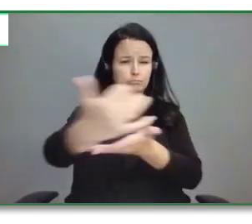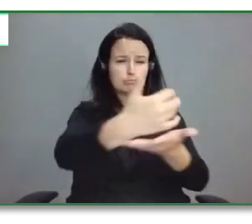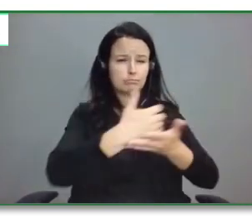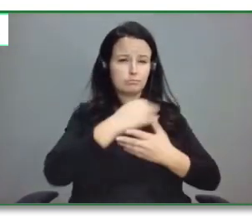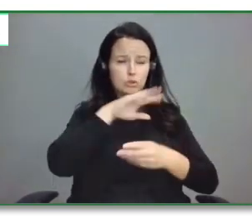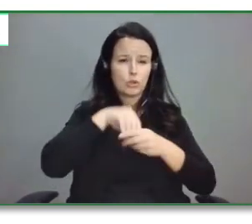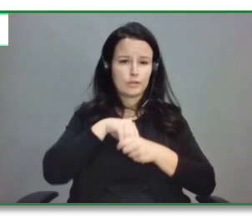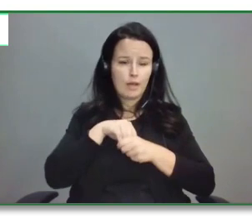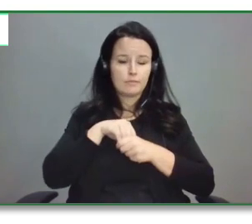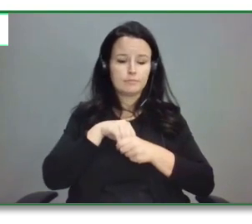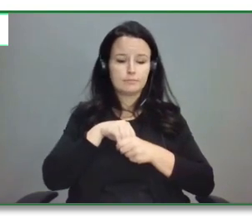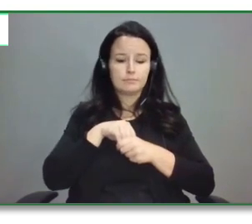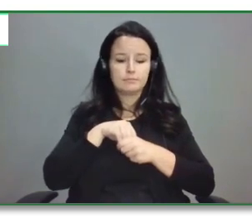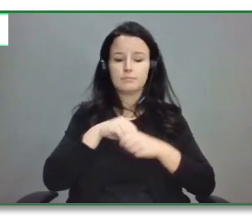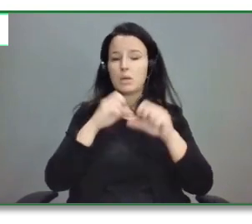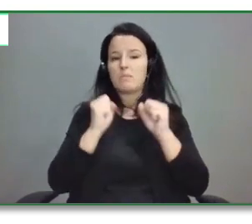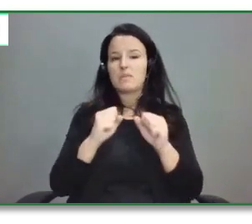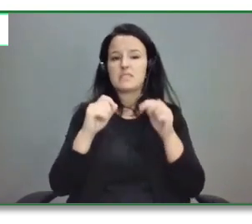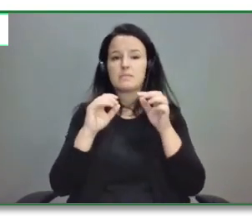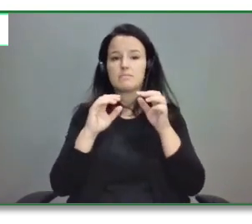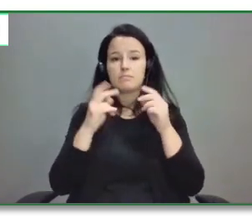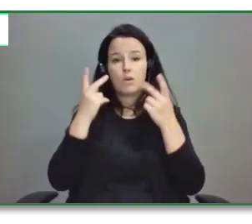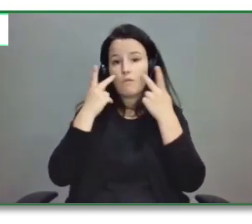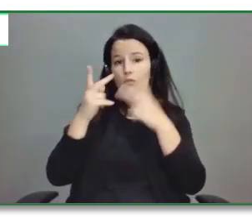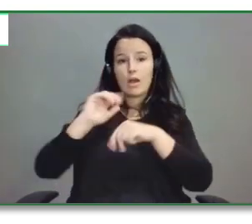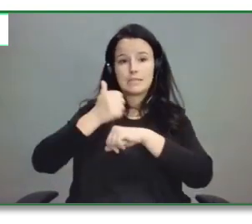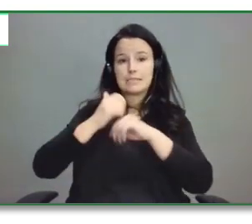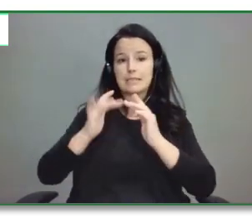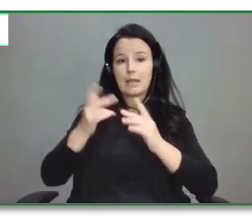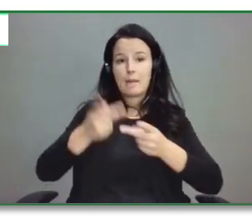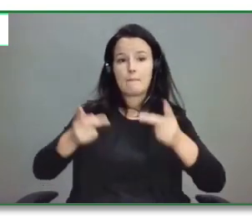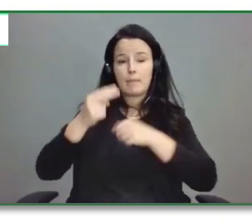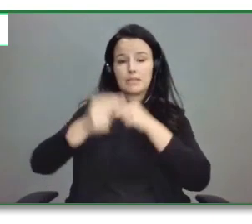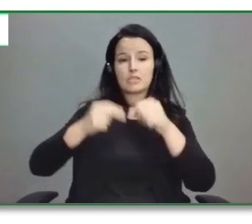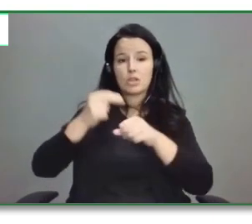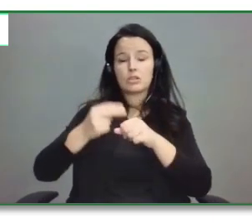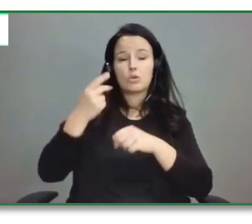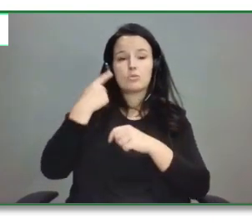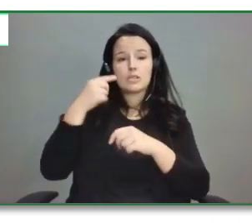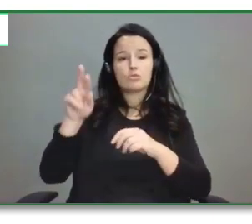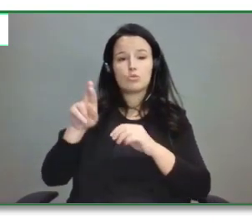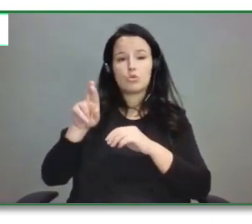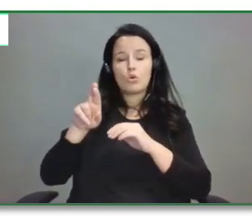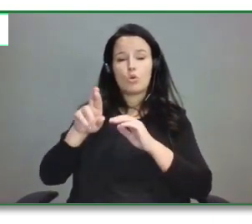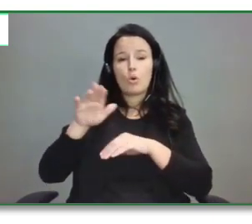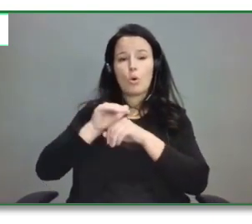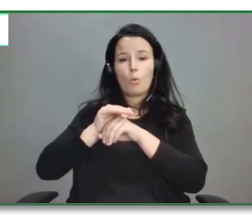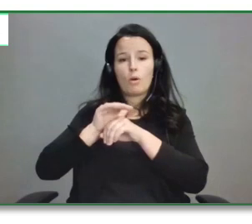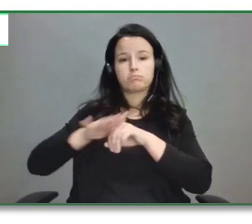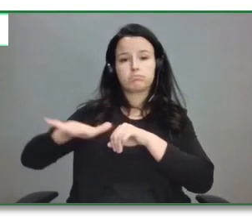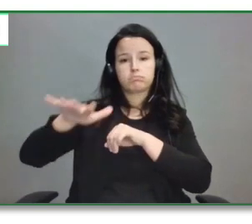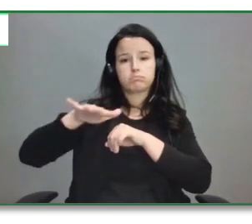pourrait les expliquer comme observer sur le site officiel des parcs nationaux du Royaume-Uni diapo suivante